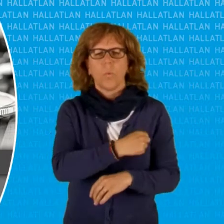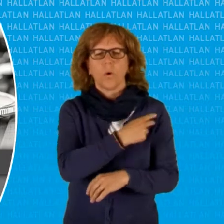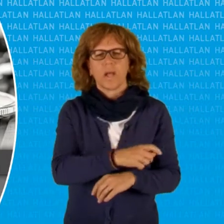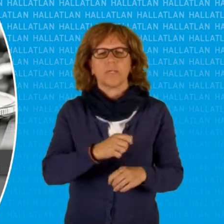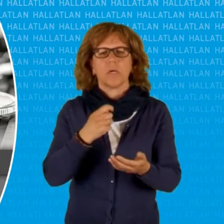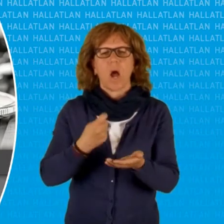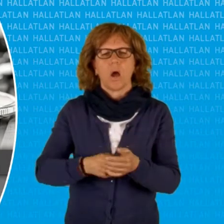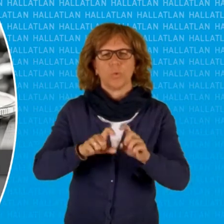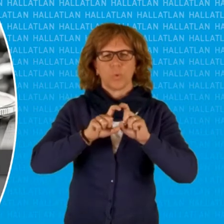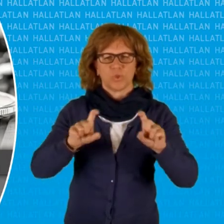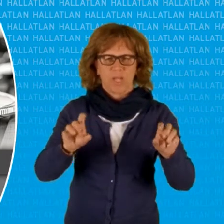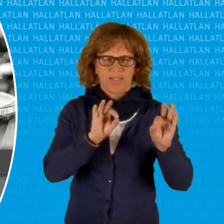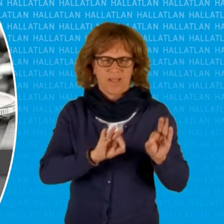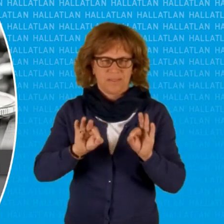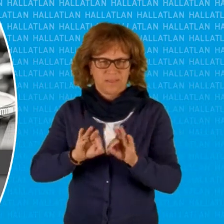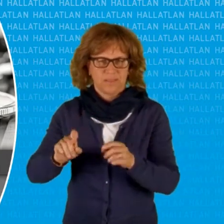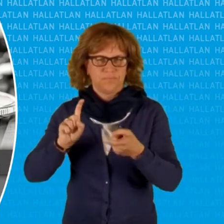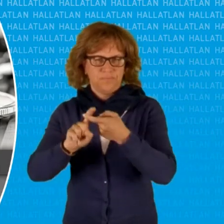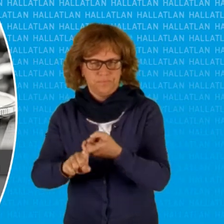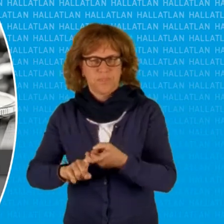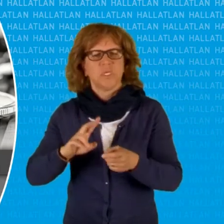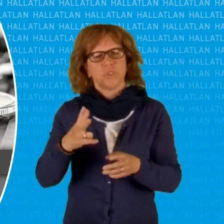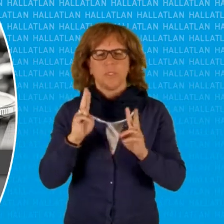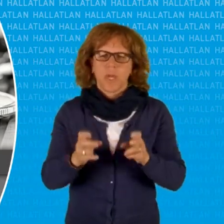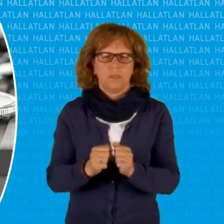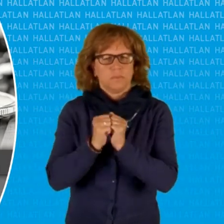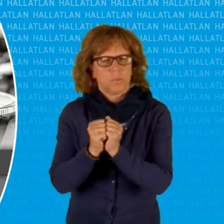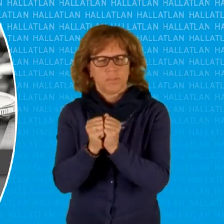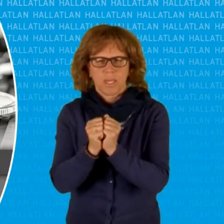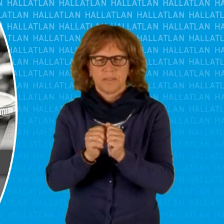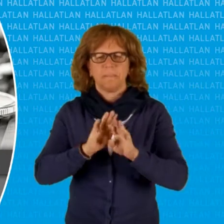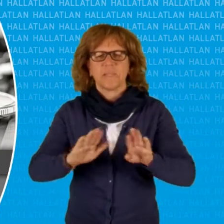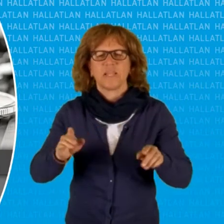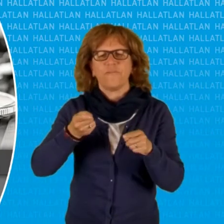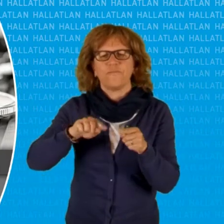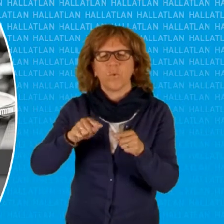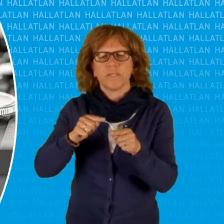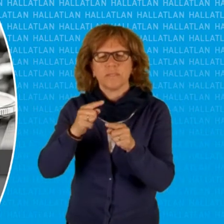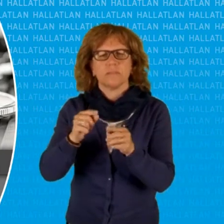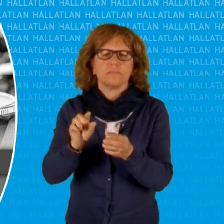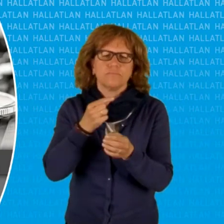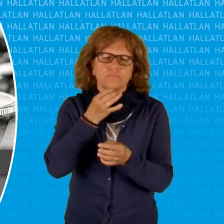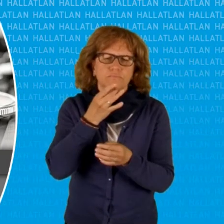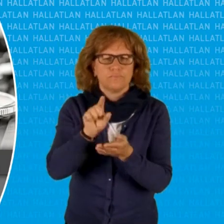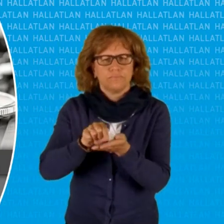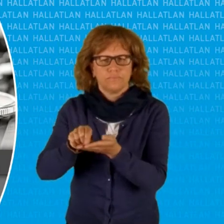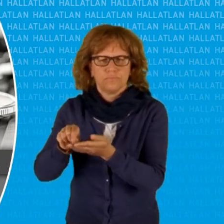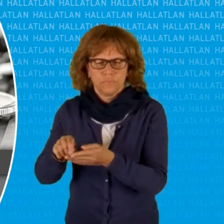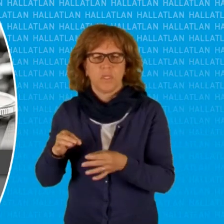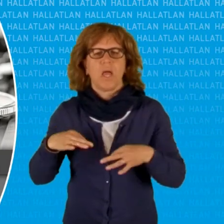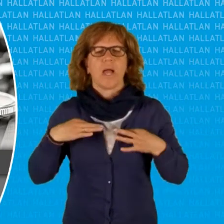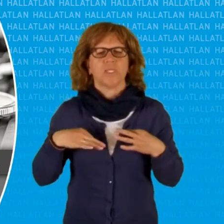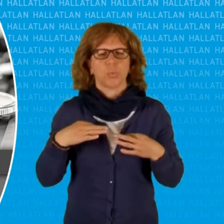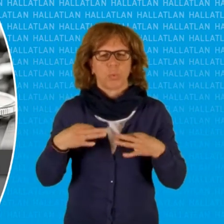A kórházi adósságrendezésről kapcsán nagyon meg kell küzdeni minden forintért,